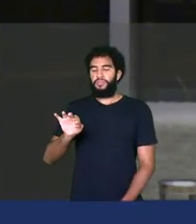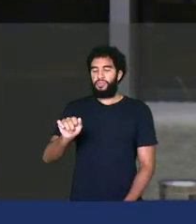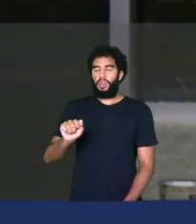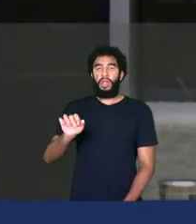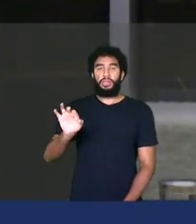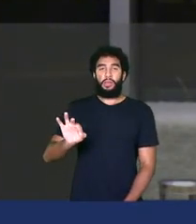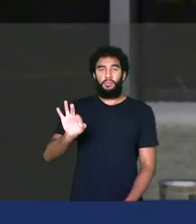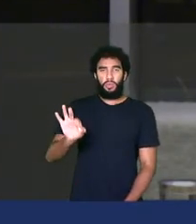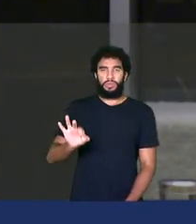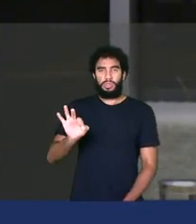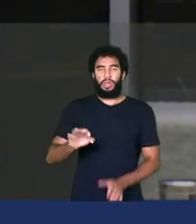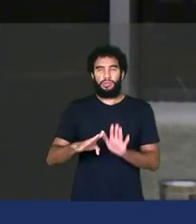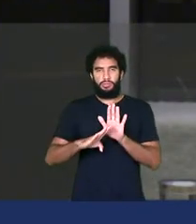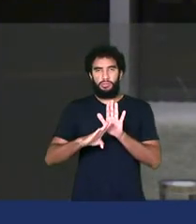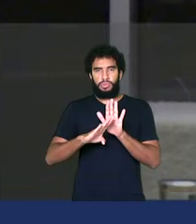TAXATIVO, VIESSE A ACUMULAR E AUMENTAR PREJUÍZOS, NÃO É ,